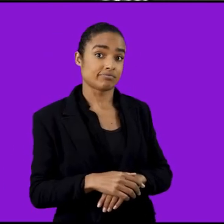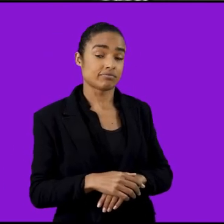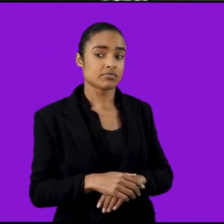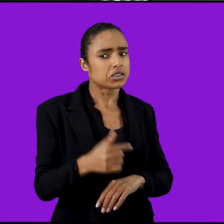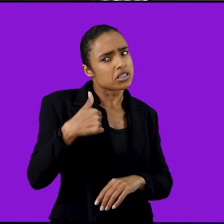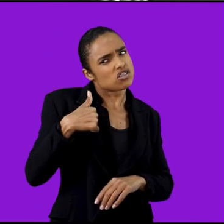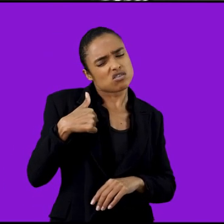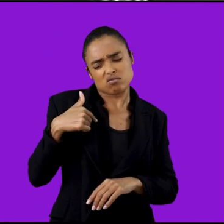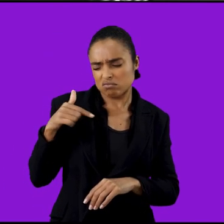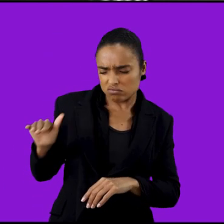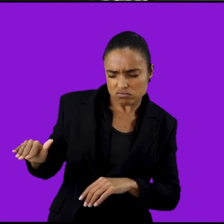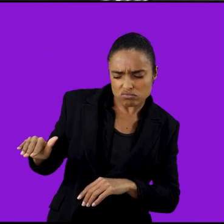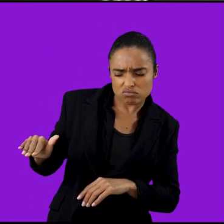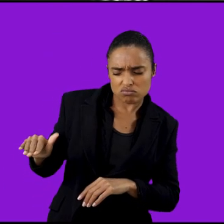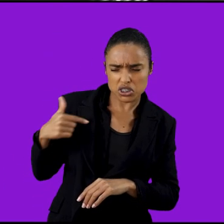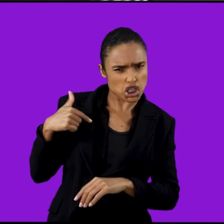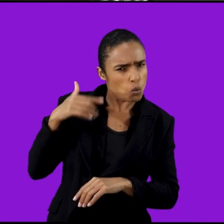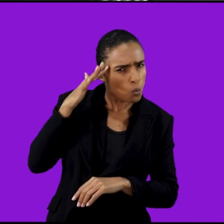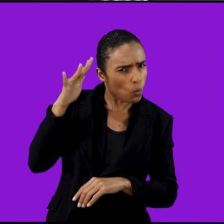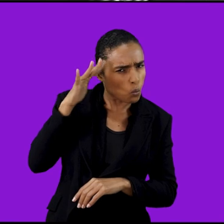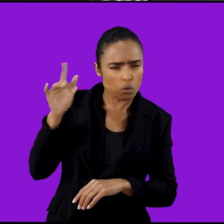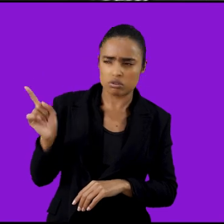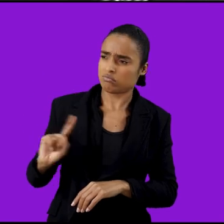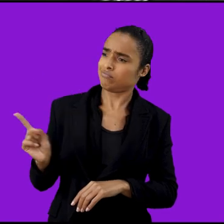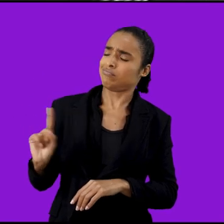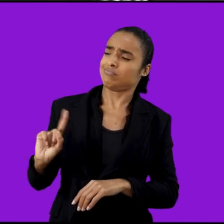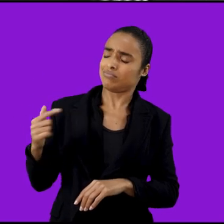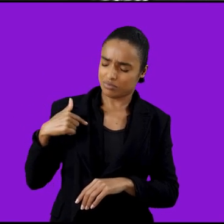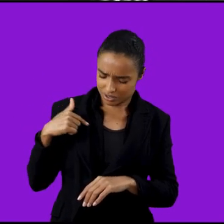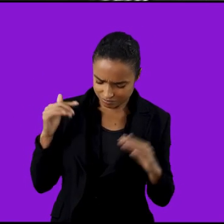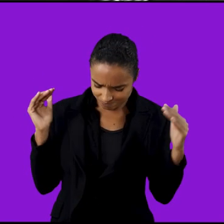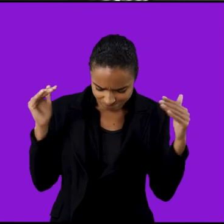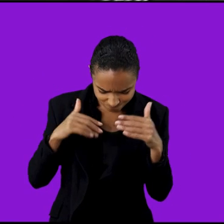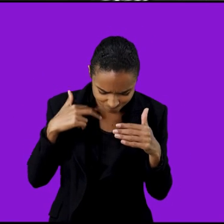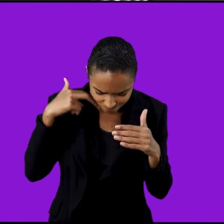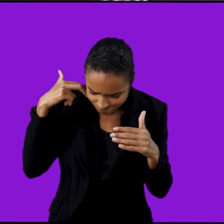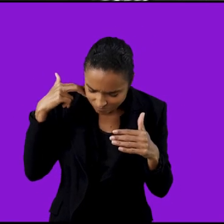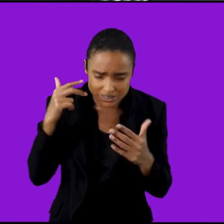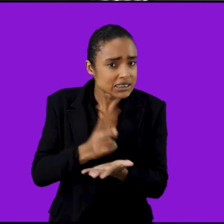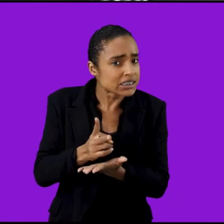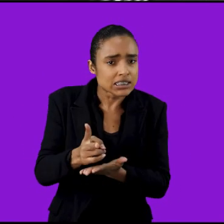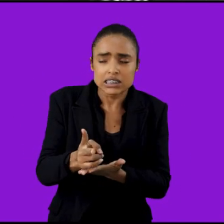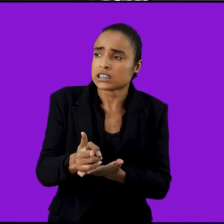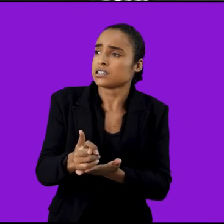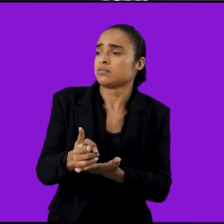Eu era muito introspectiva, eu era extremamente tímida. Eu era assim. Eu não vim de uma